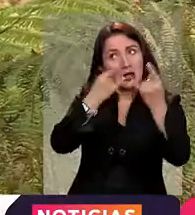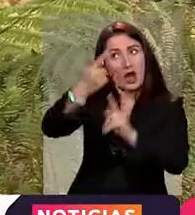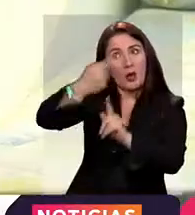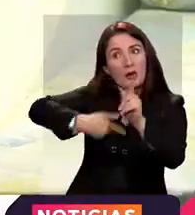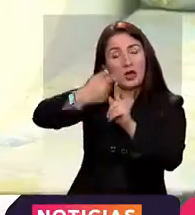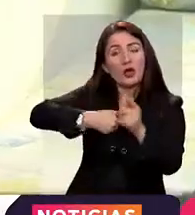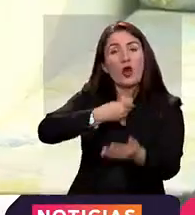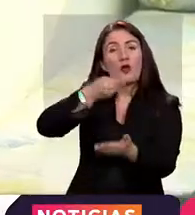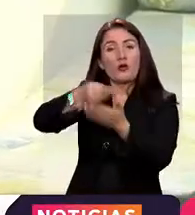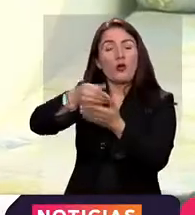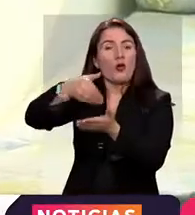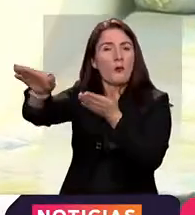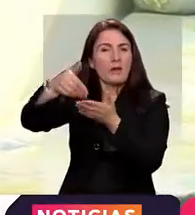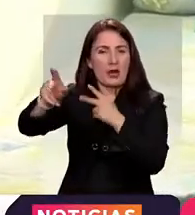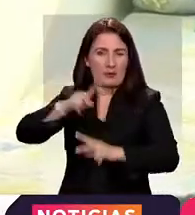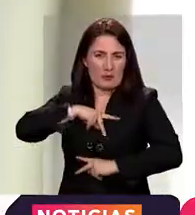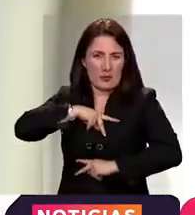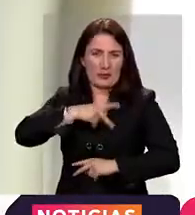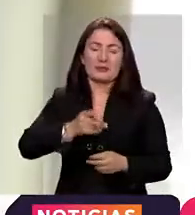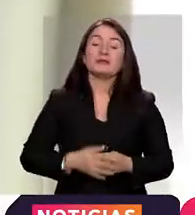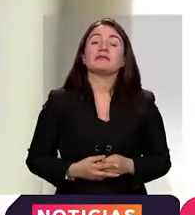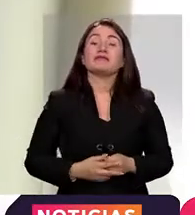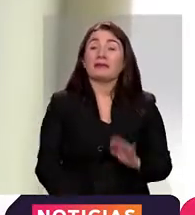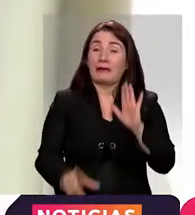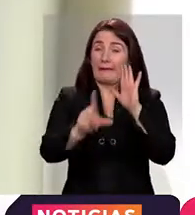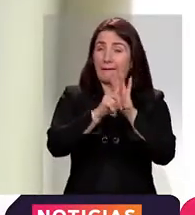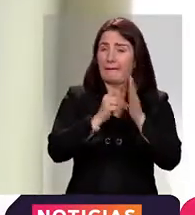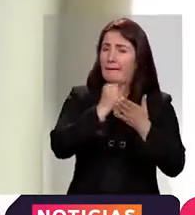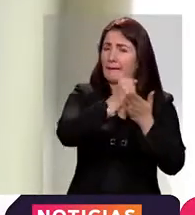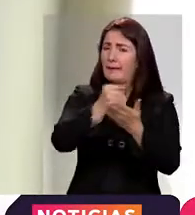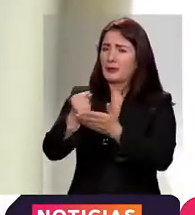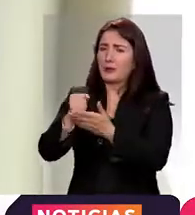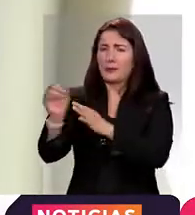CERCA DE 30 MUNICIPIOS DEL